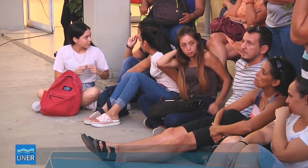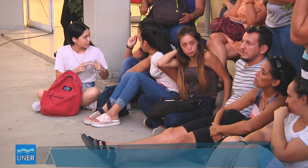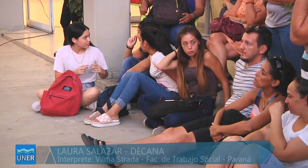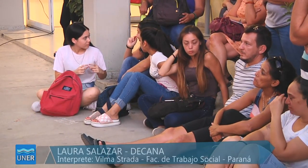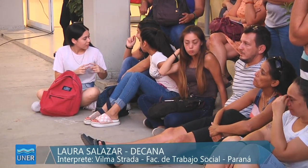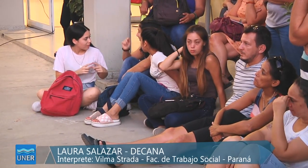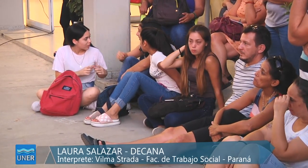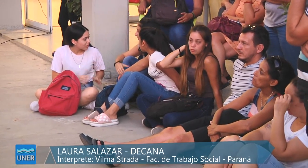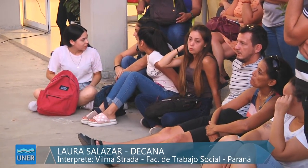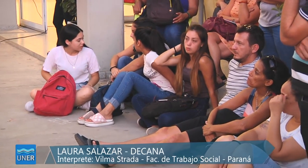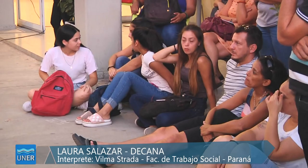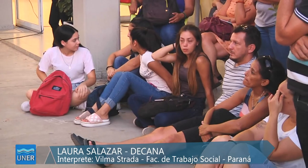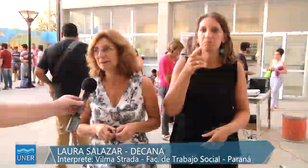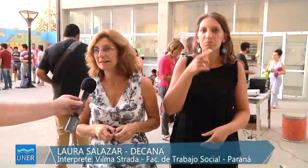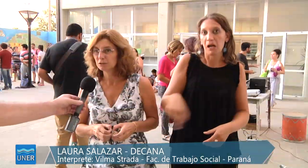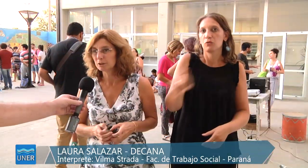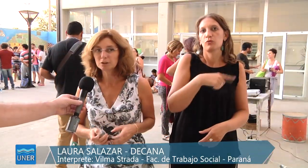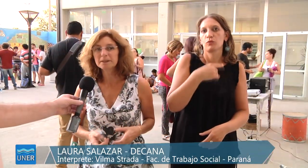Para nosotros como facultad, sobre todo para el